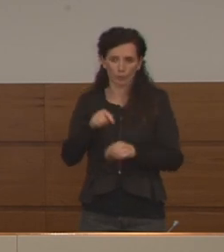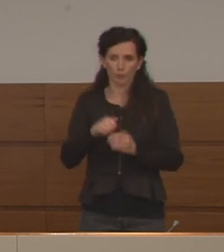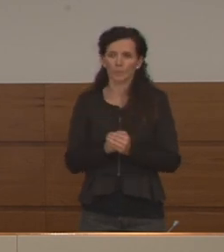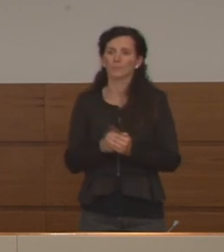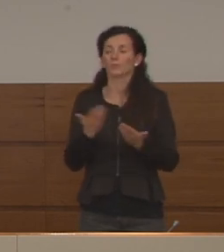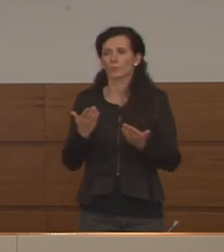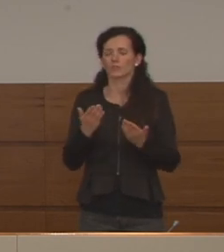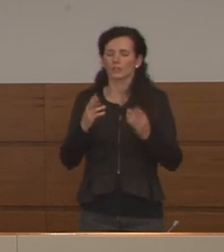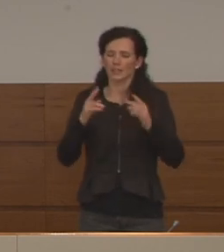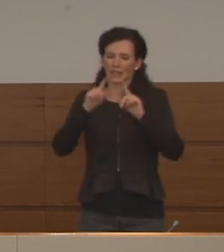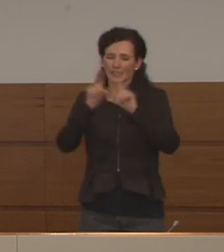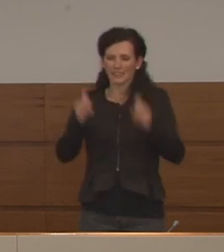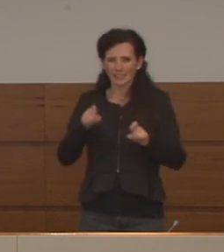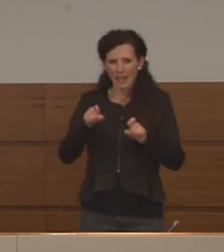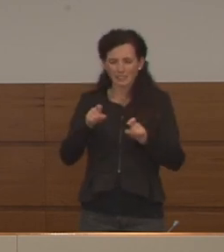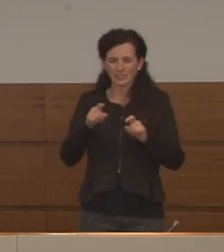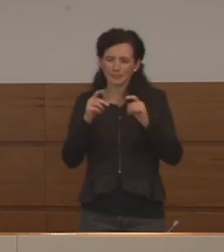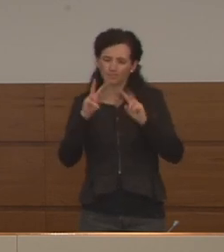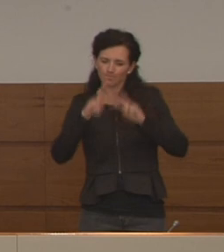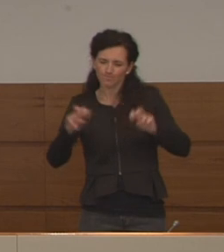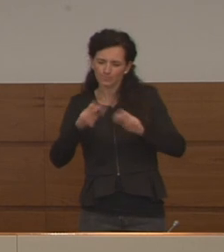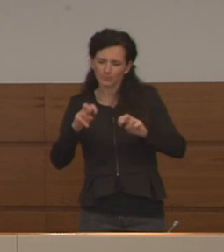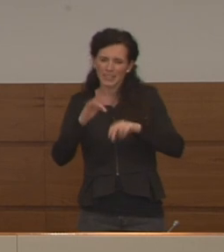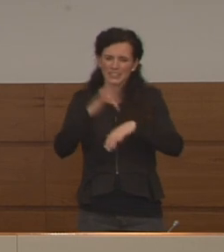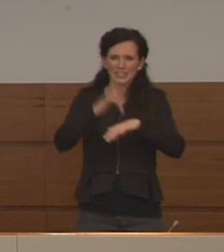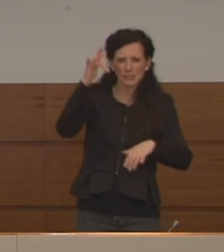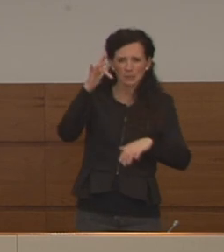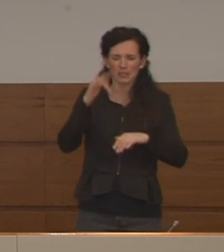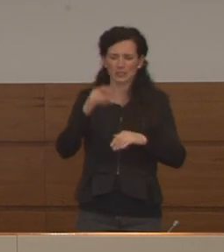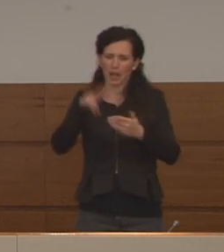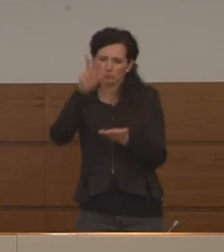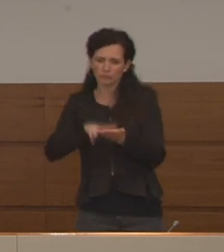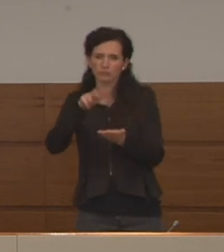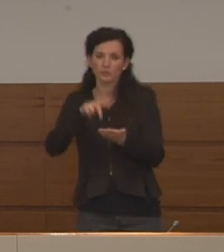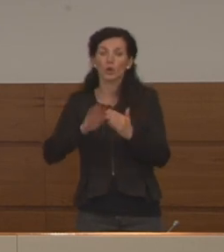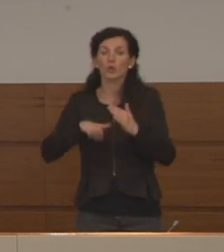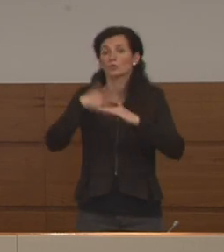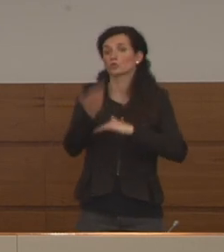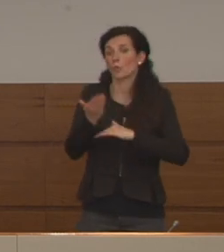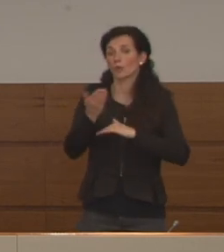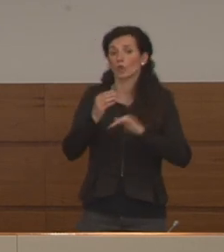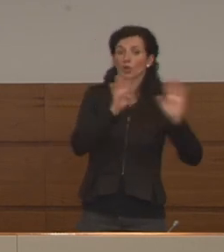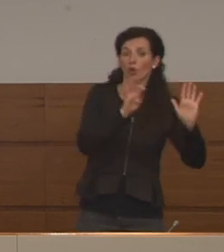di sensibilità e di specificità superiori al 90-95%, quanto più